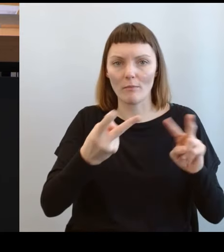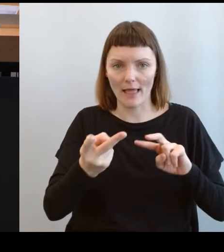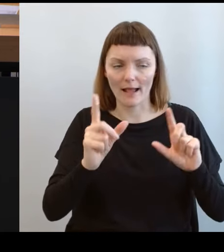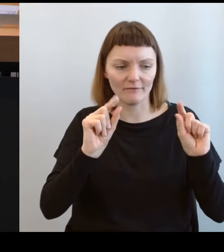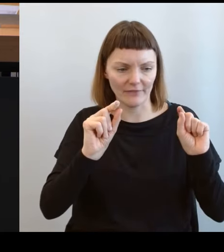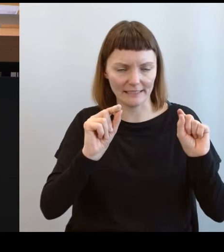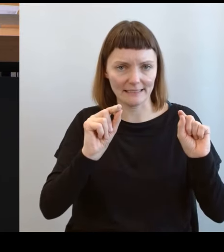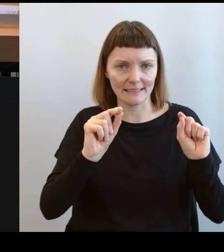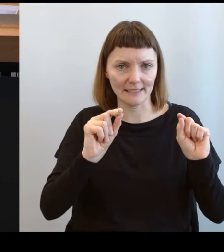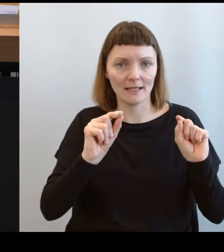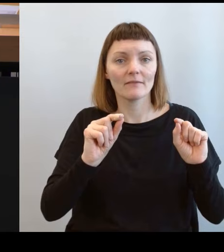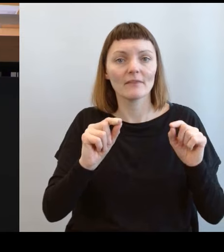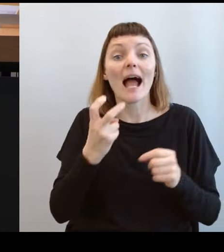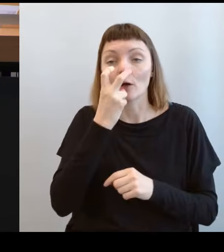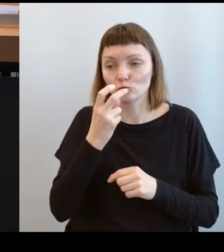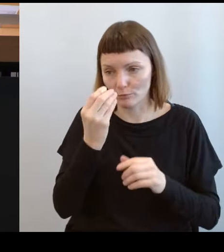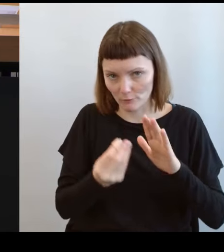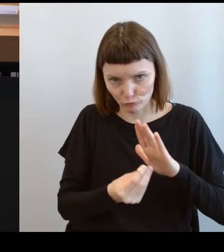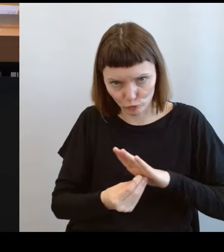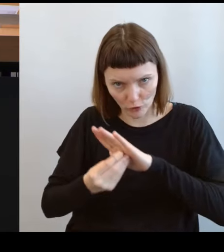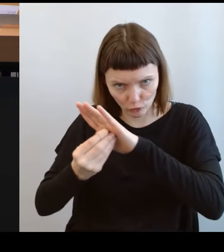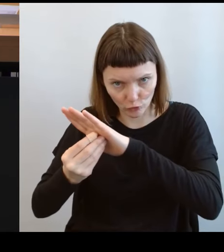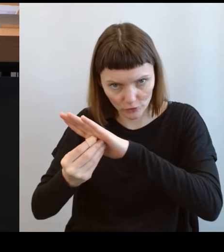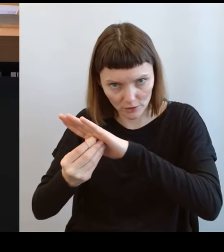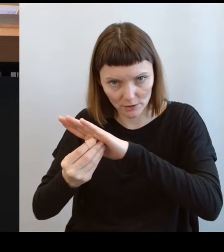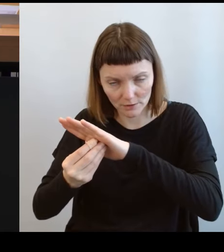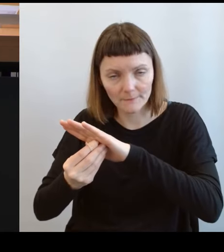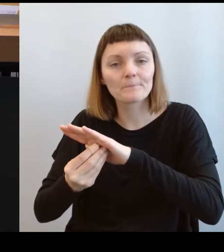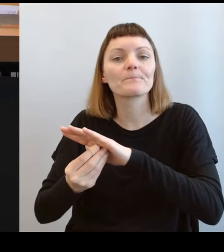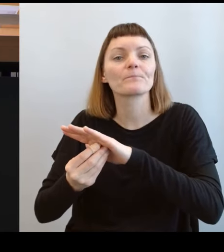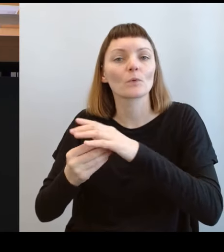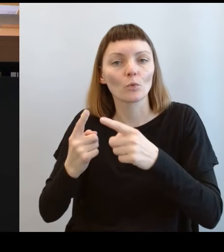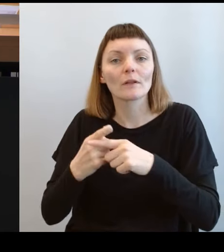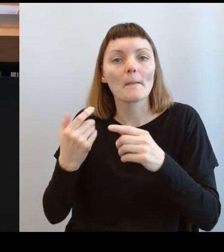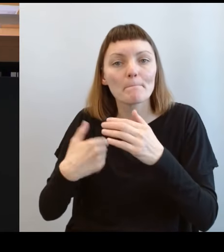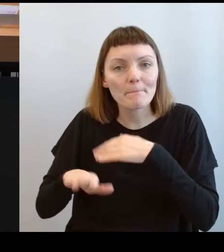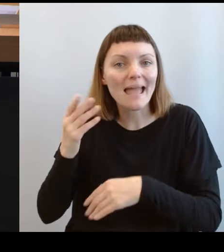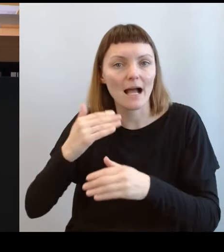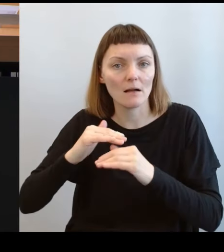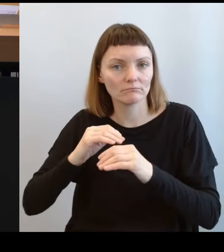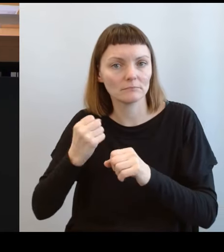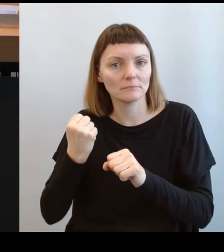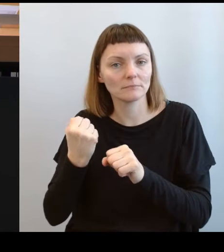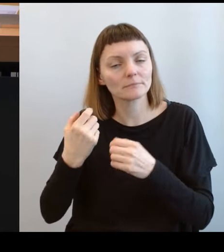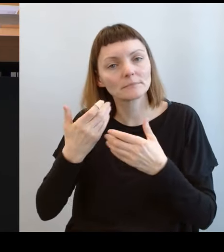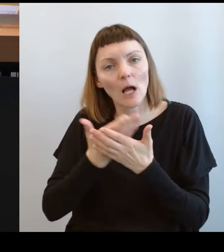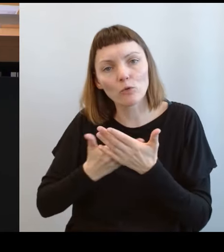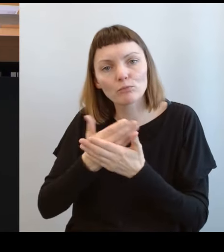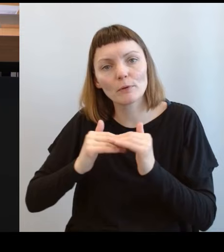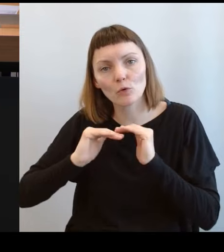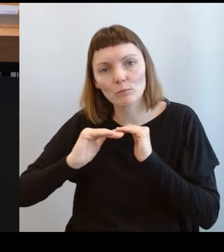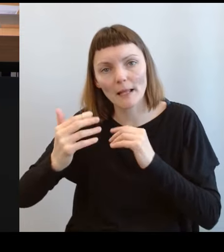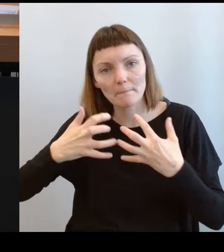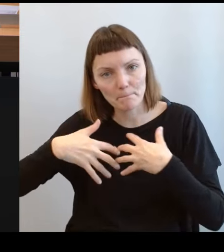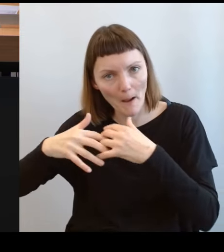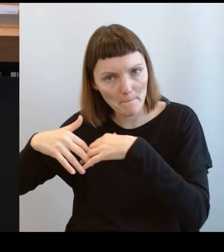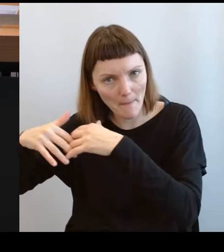zusätzliche für mehr Ausbildungsplätze sorgen Daneben soll die Ausbildungsplatzumlage auch die Kosten der Ausbildung